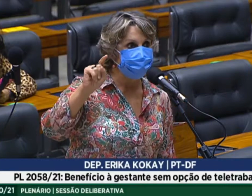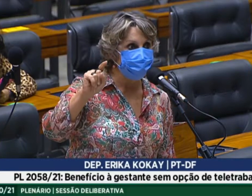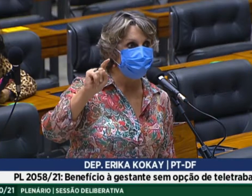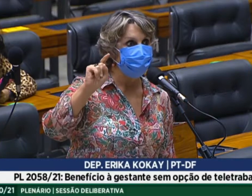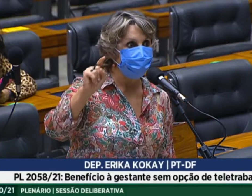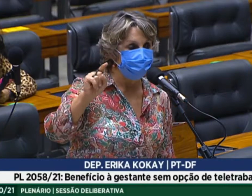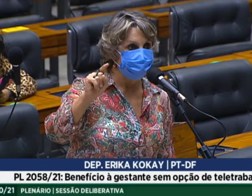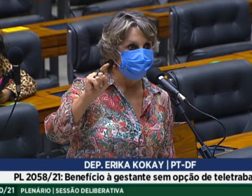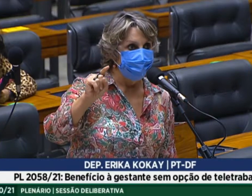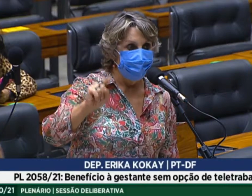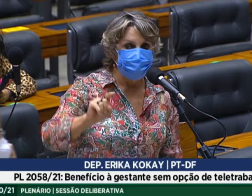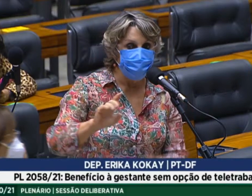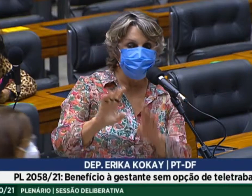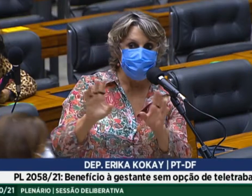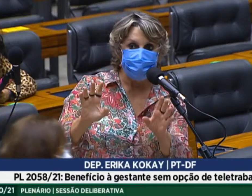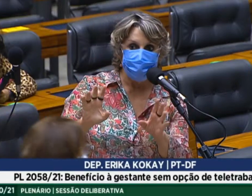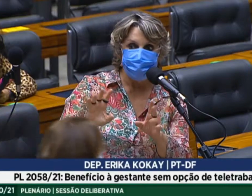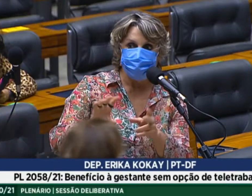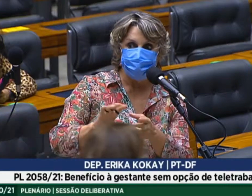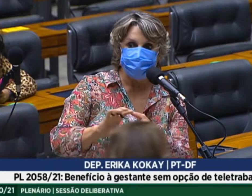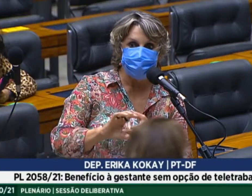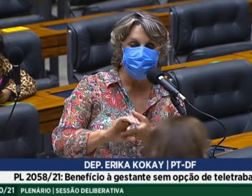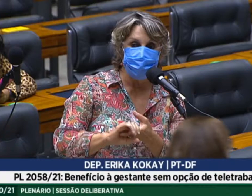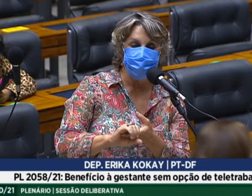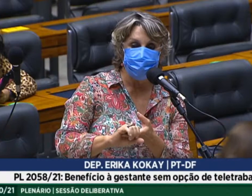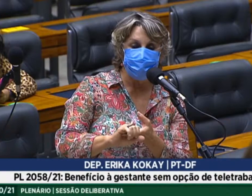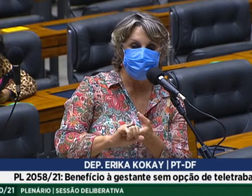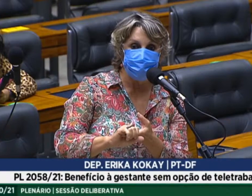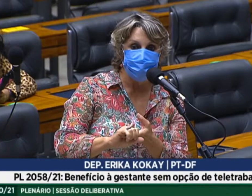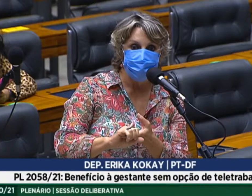TRABALHO. RETORNO DA GRÁVIDA PELA SIMPLES IMUNIZAÇÃO, COM CRITÉRIOS QUE NÃO SÃO DEFINIDOS. DA GRÁVIDA QUE